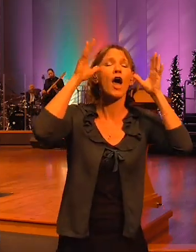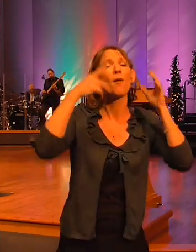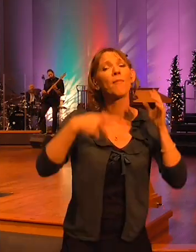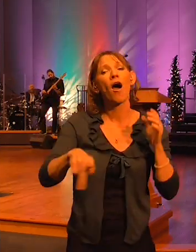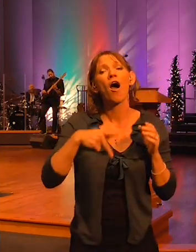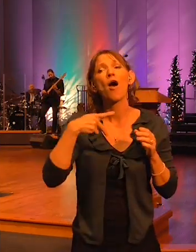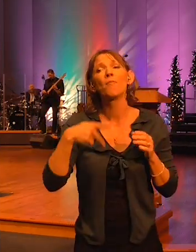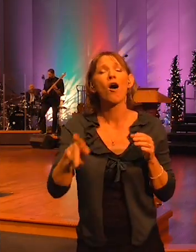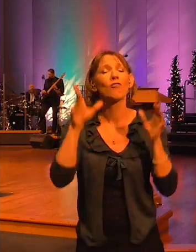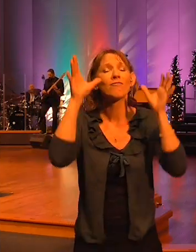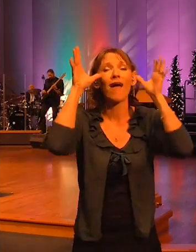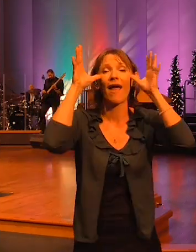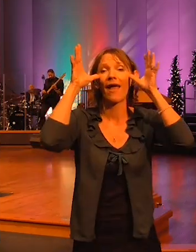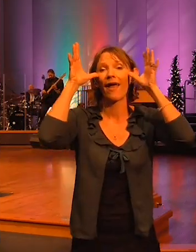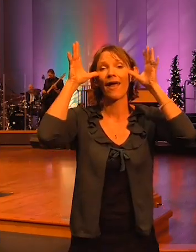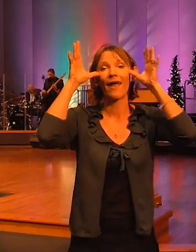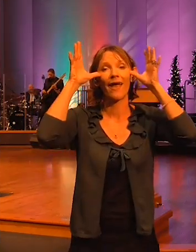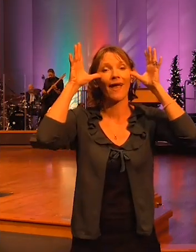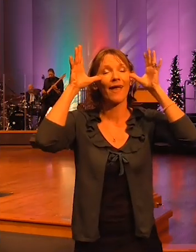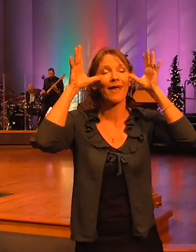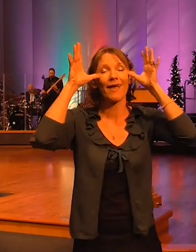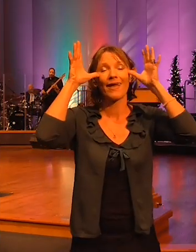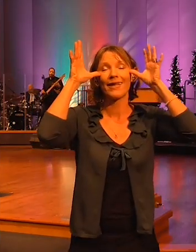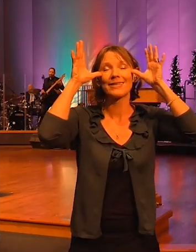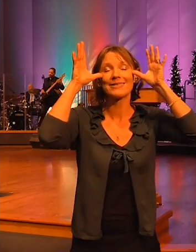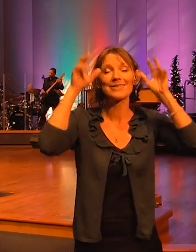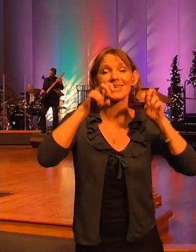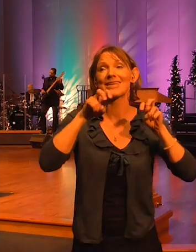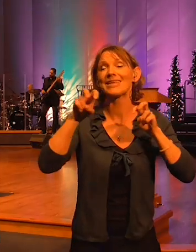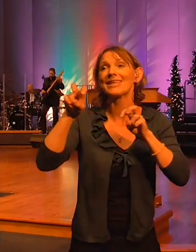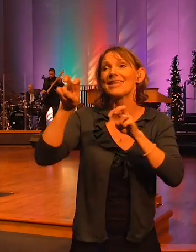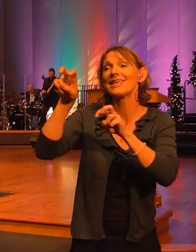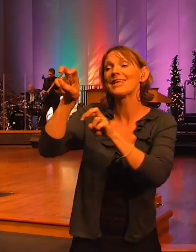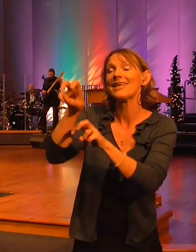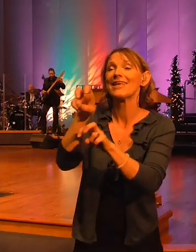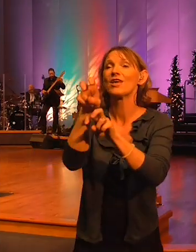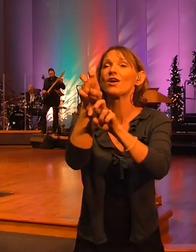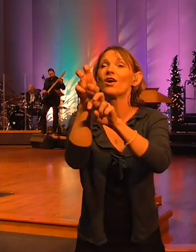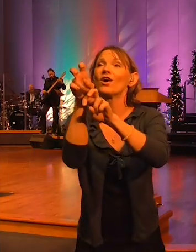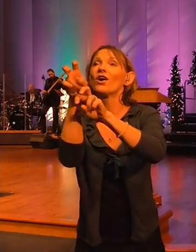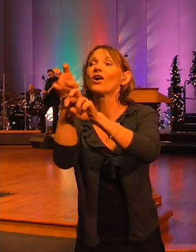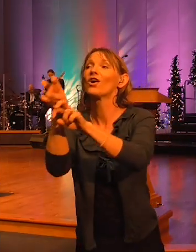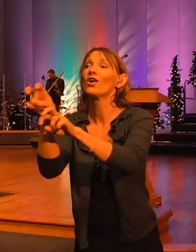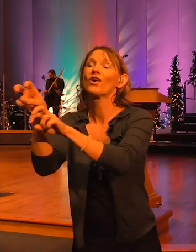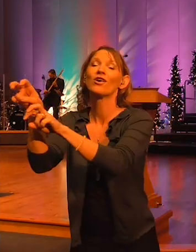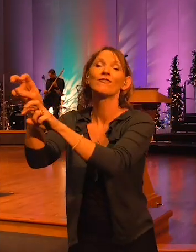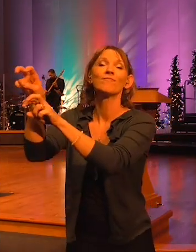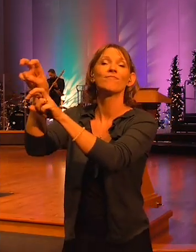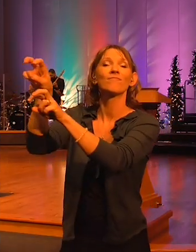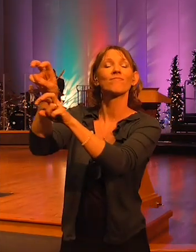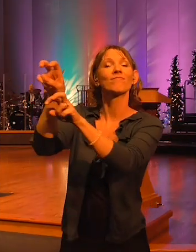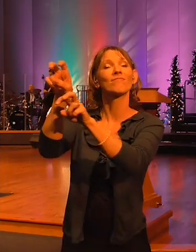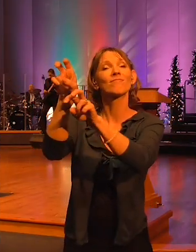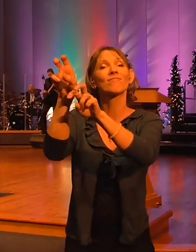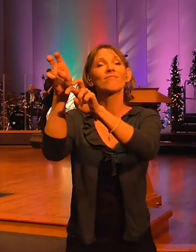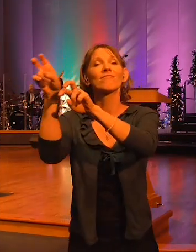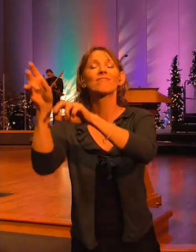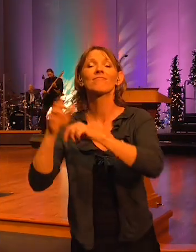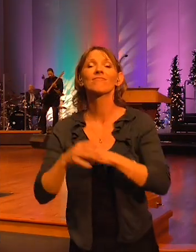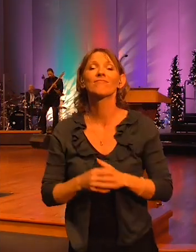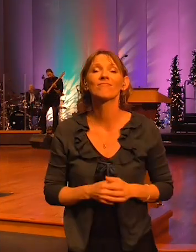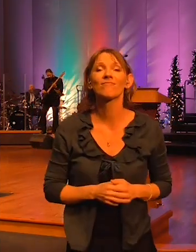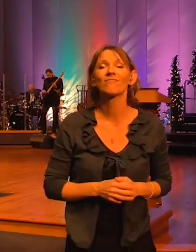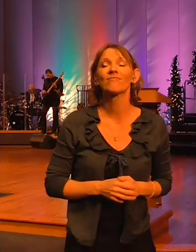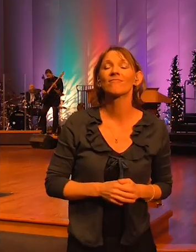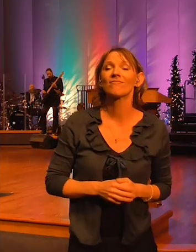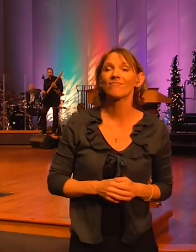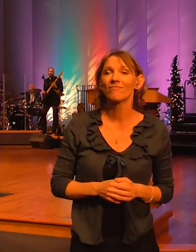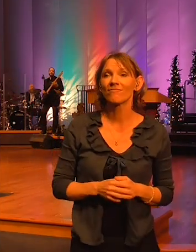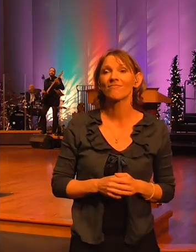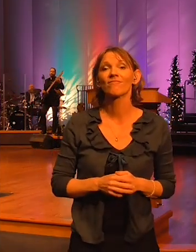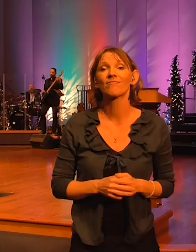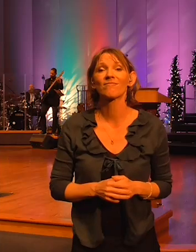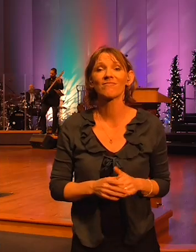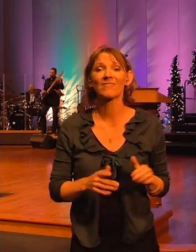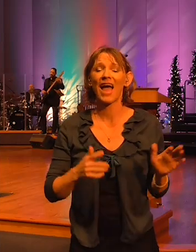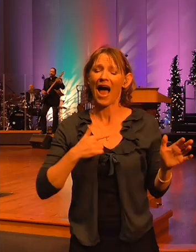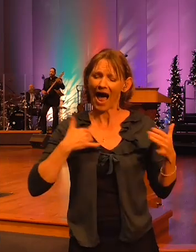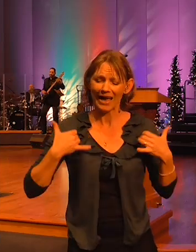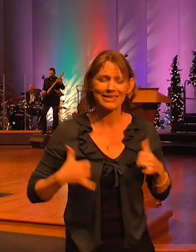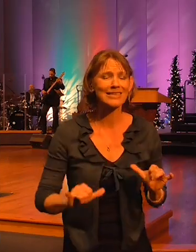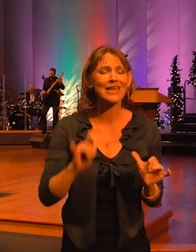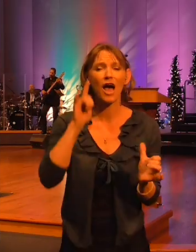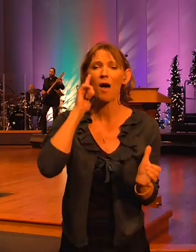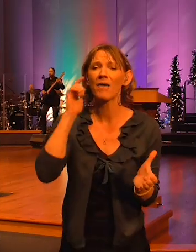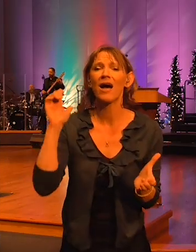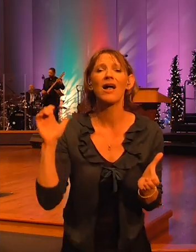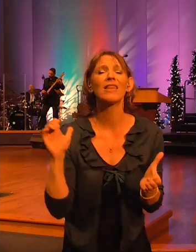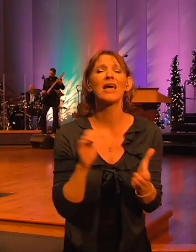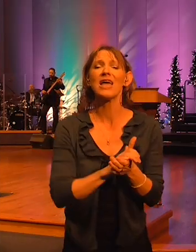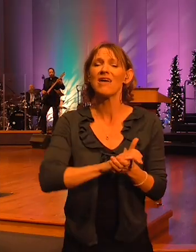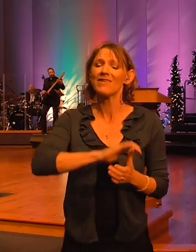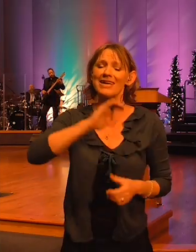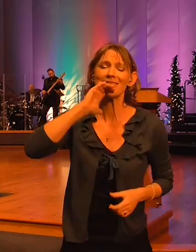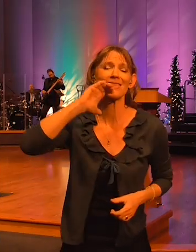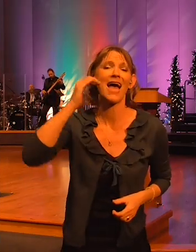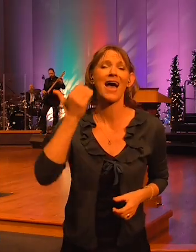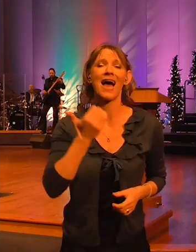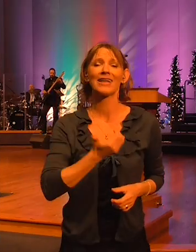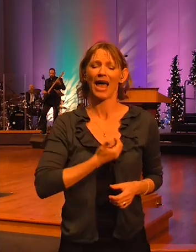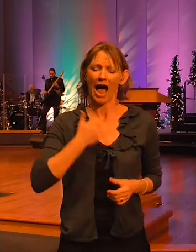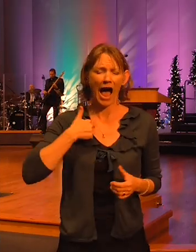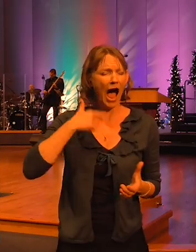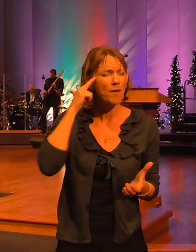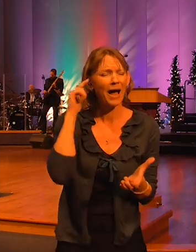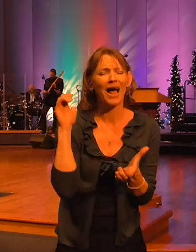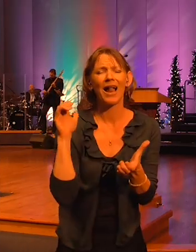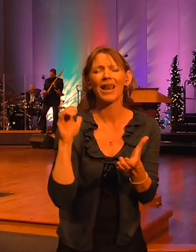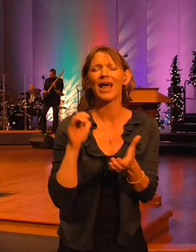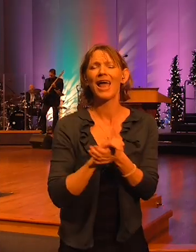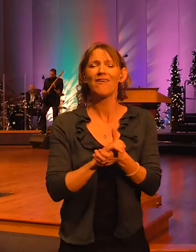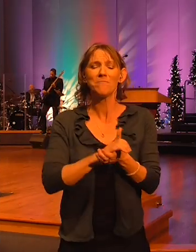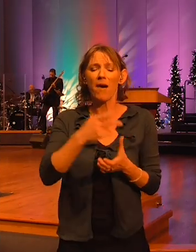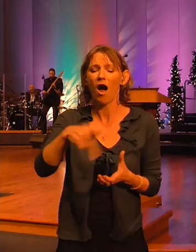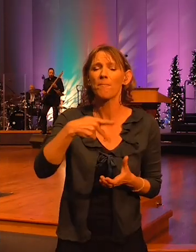Rainer Todavía creo en Santa Creo en Per